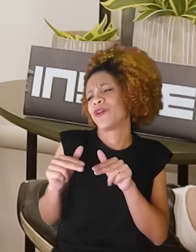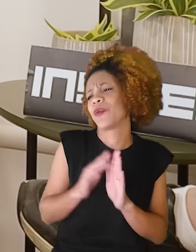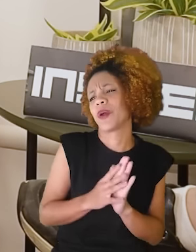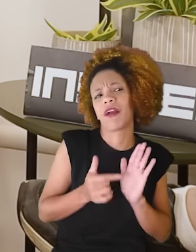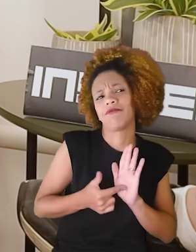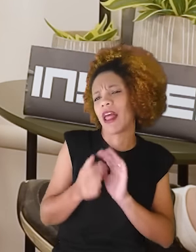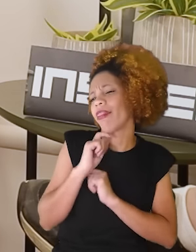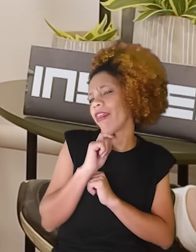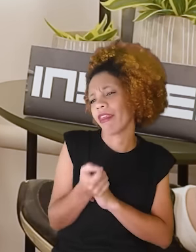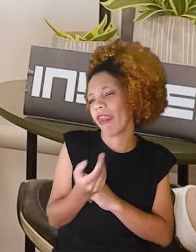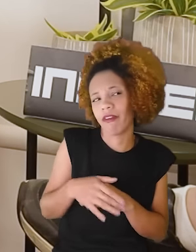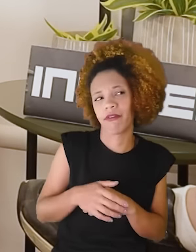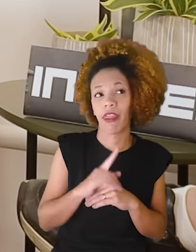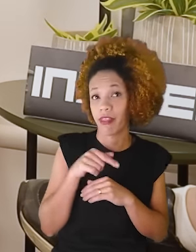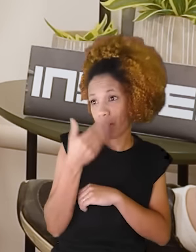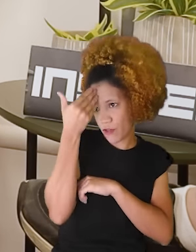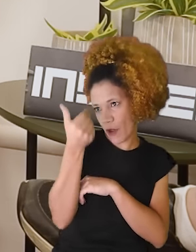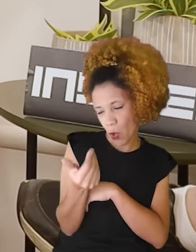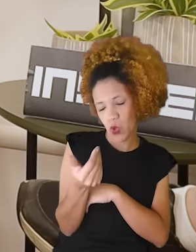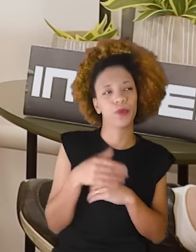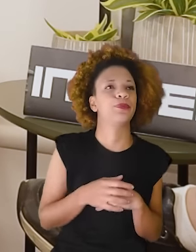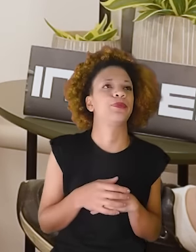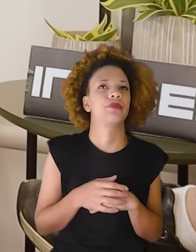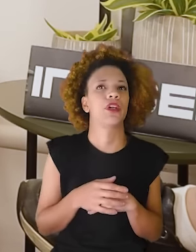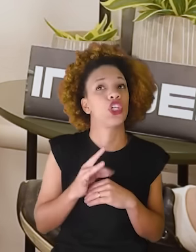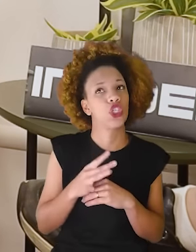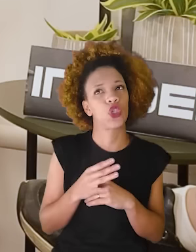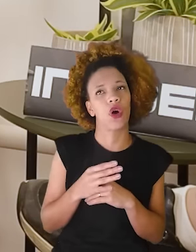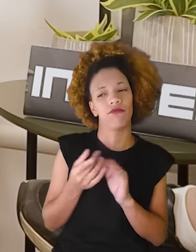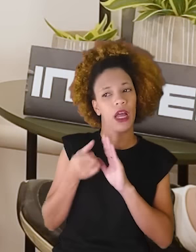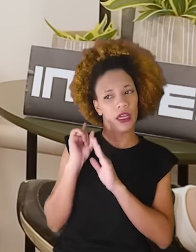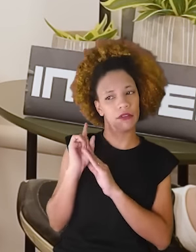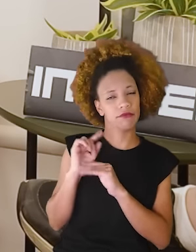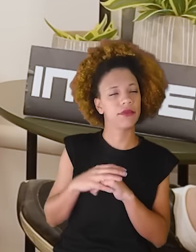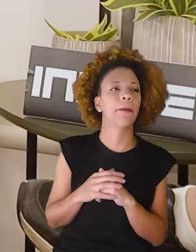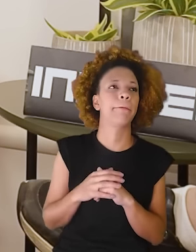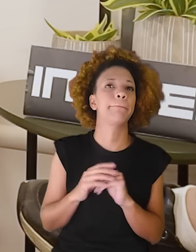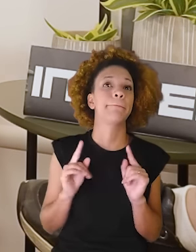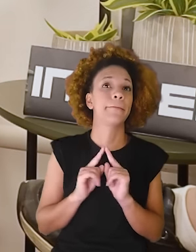casa dos meus pais depois de ter Tornado conhecido né sim só quando eu era anônimo mesmo aí a vez